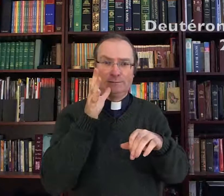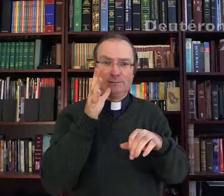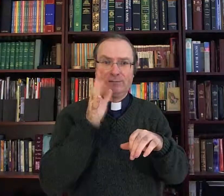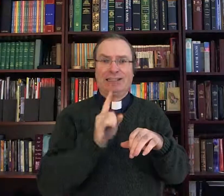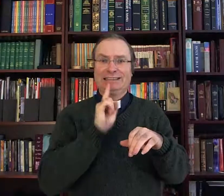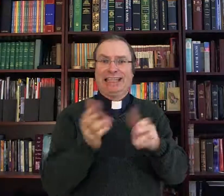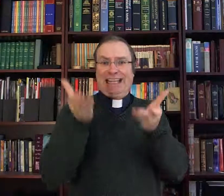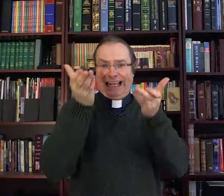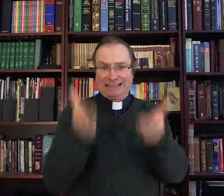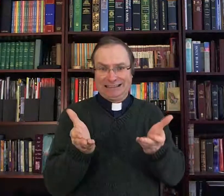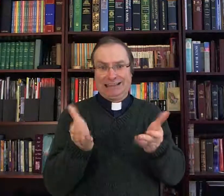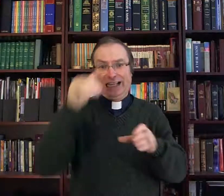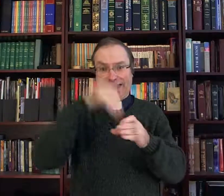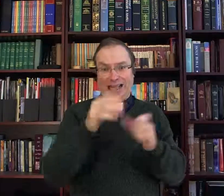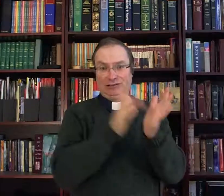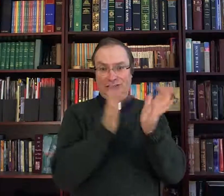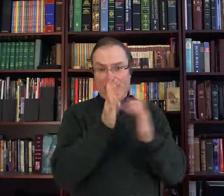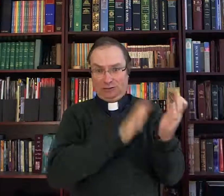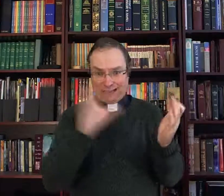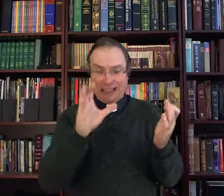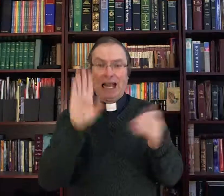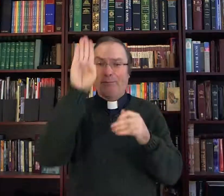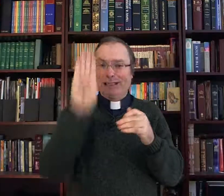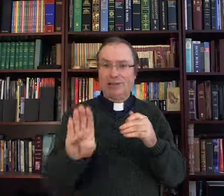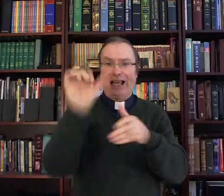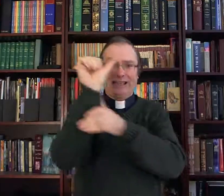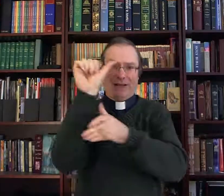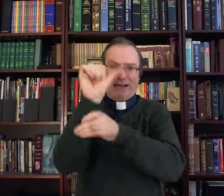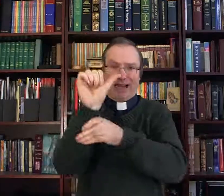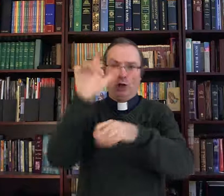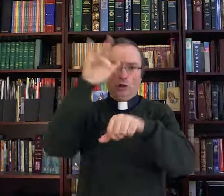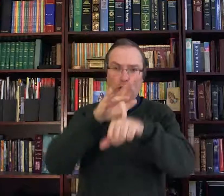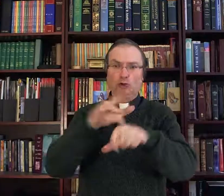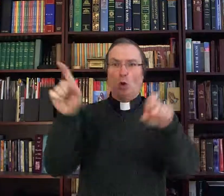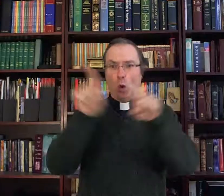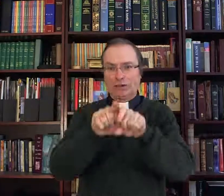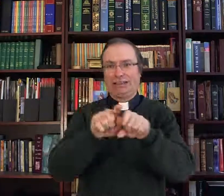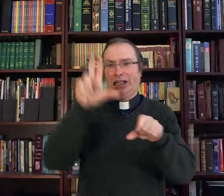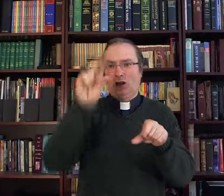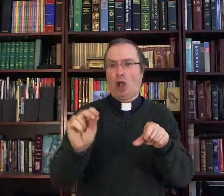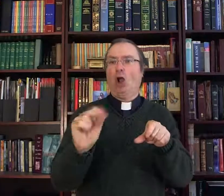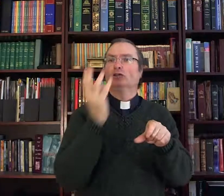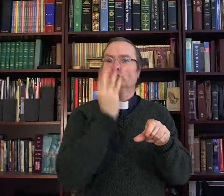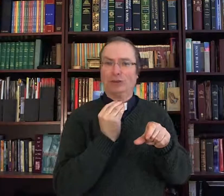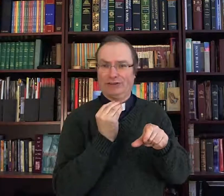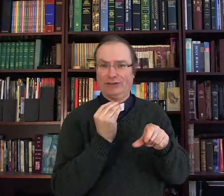C’est ainsi qu’en Jésus-Christ la bénédiction d’Abraham touche aussi les non-Juifs